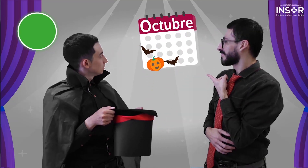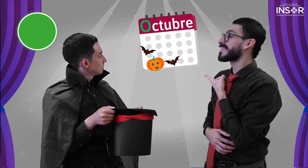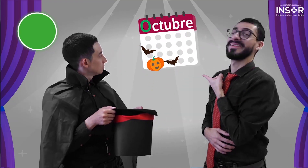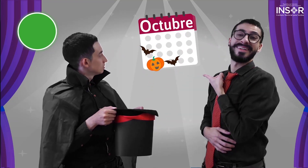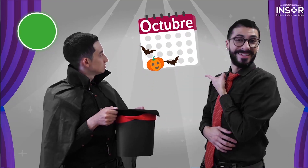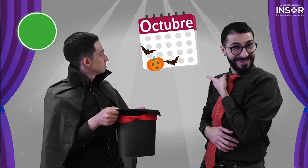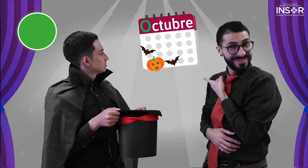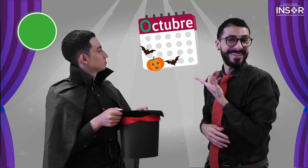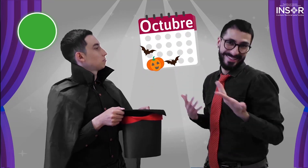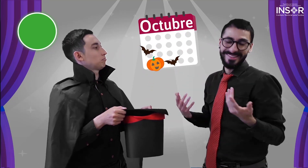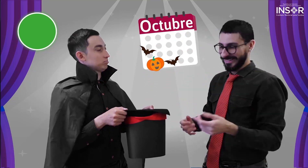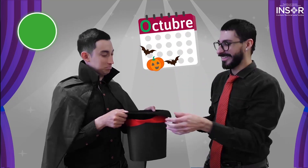Ajá. ¿Si ven?